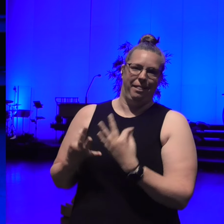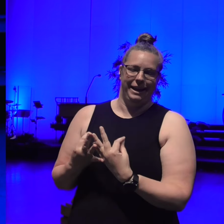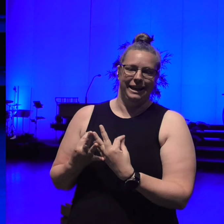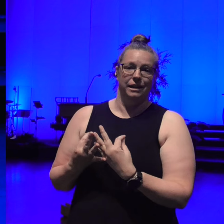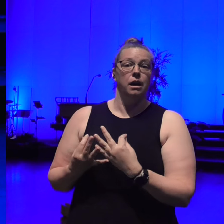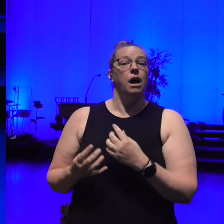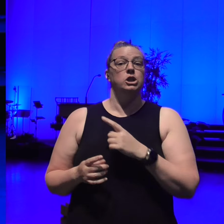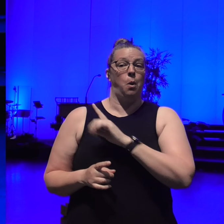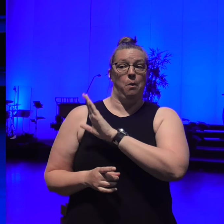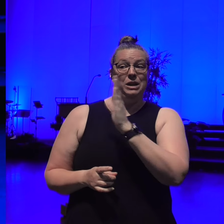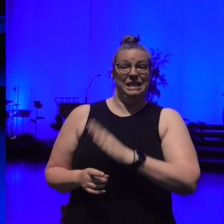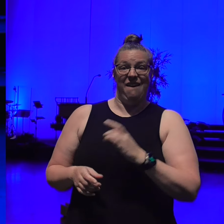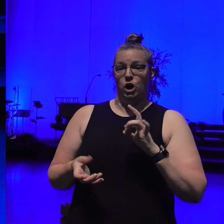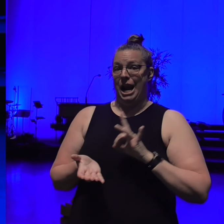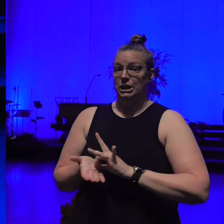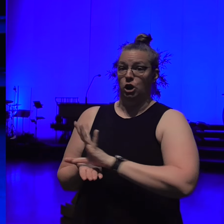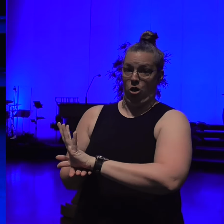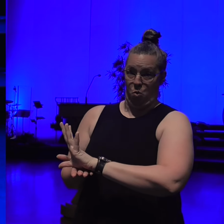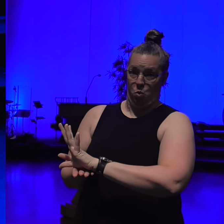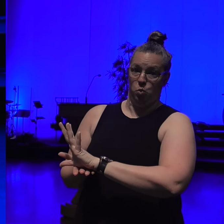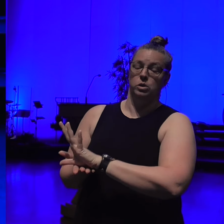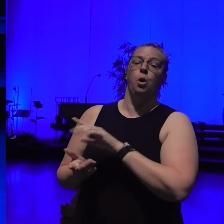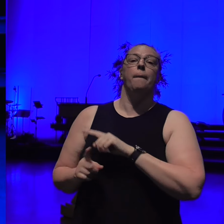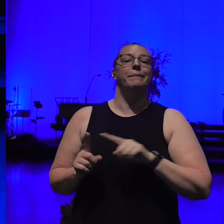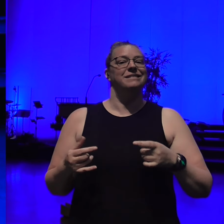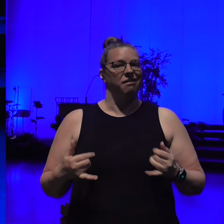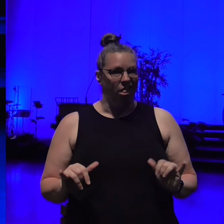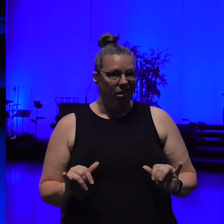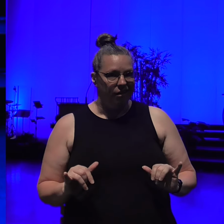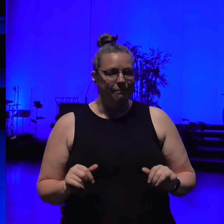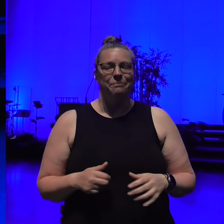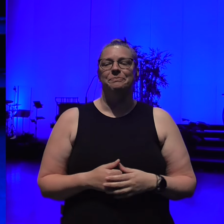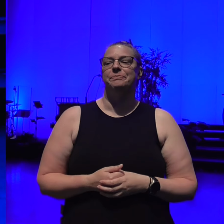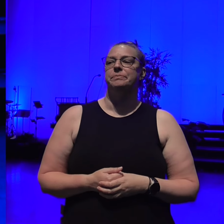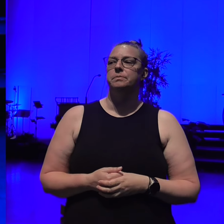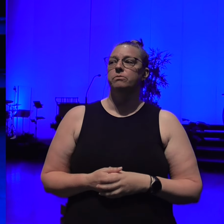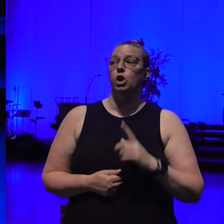nunca te excluiré de nuestras actividades pero aún así tus sugerencias nunca serán